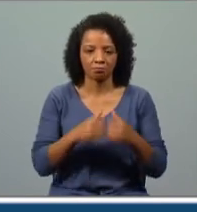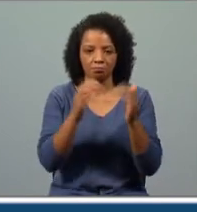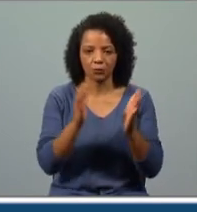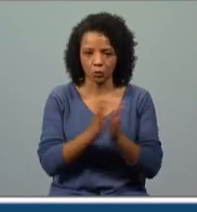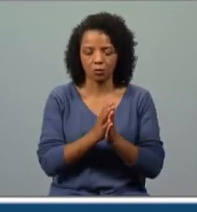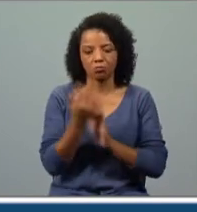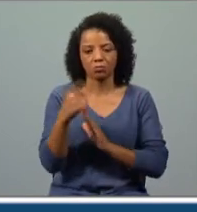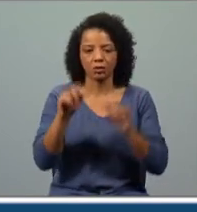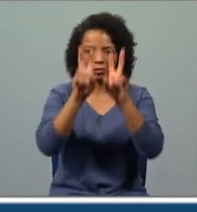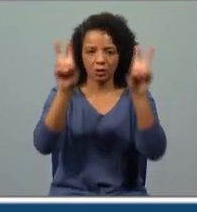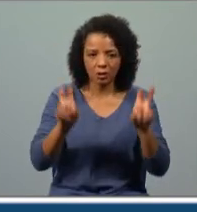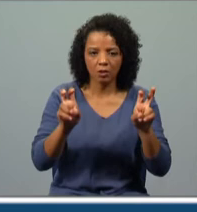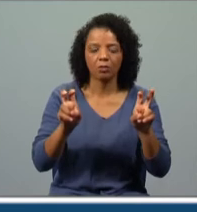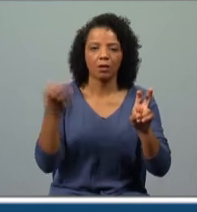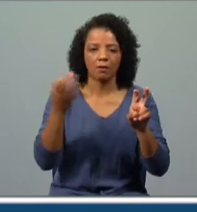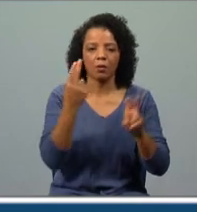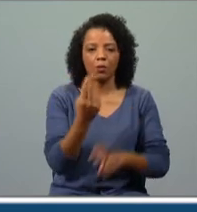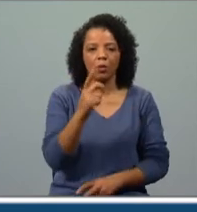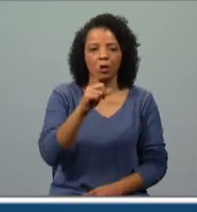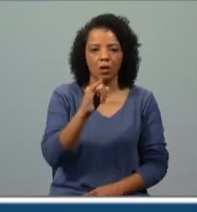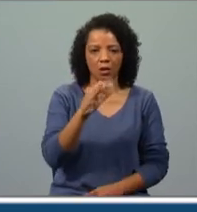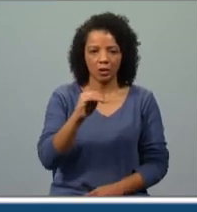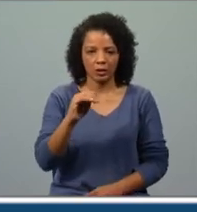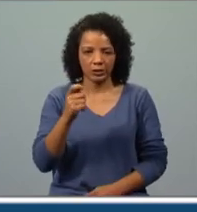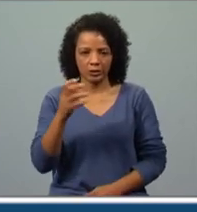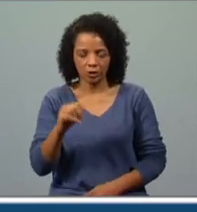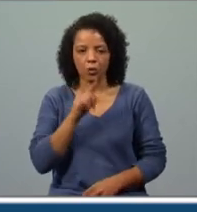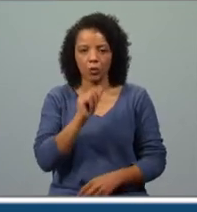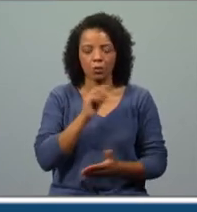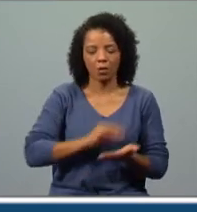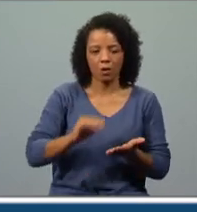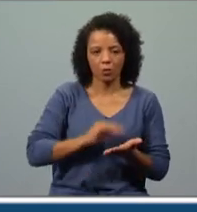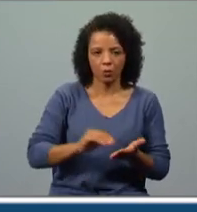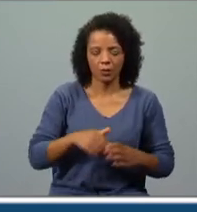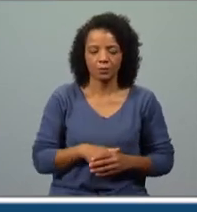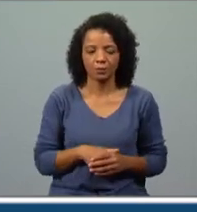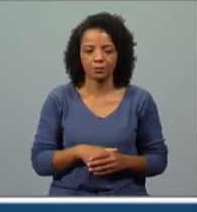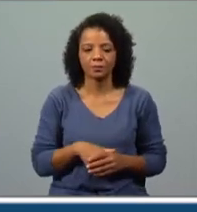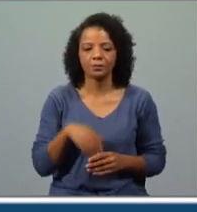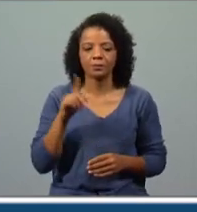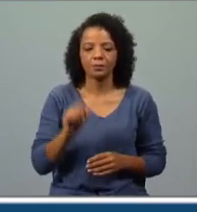elas têm o título eles o nome do autor Maria Alberta menéres e a primeira tem 他們有標題 他們有作者的名字Maria Alberta menéres 和第一個有